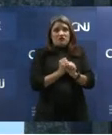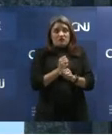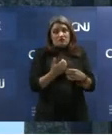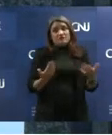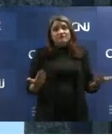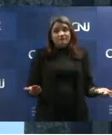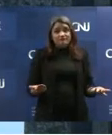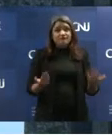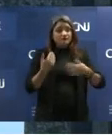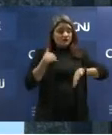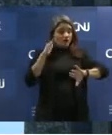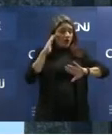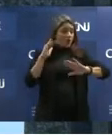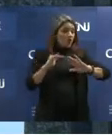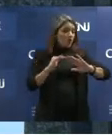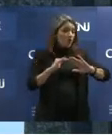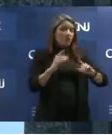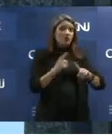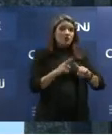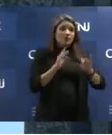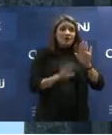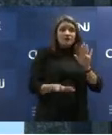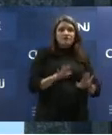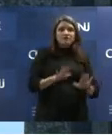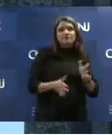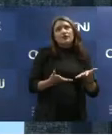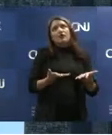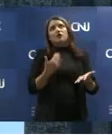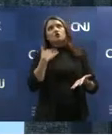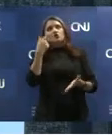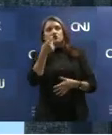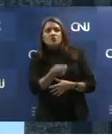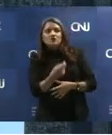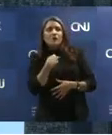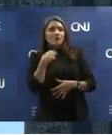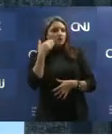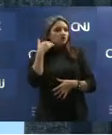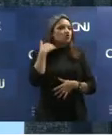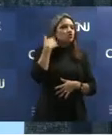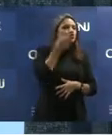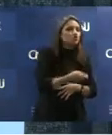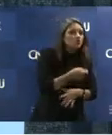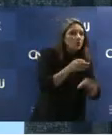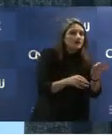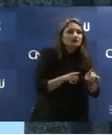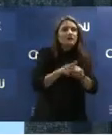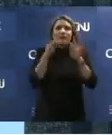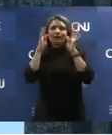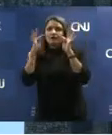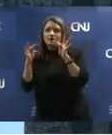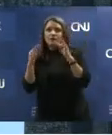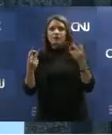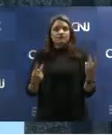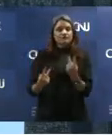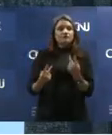o juiz não possa ser juiz testemunha Ao mesmo tempo, é público e notório. Os fatos poucos não dependem de prova.